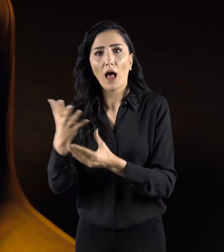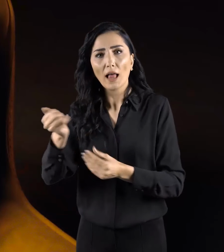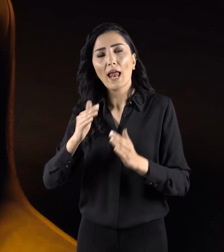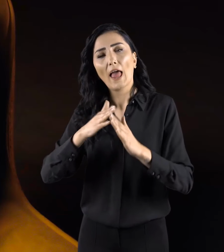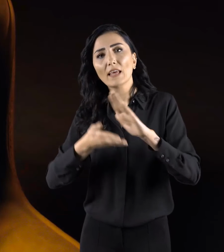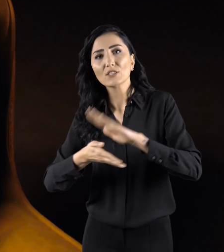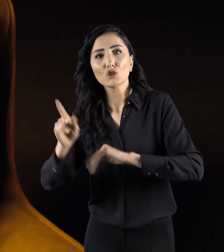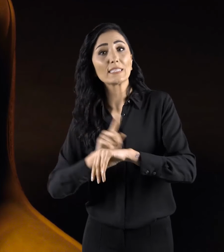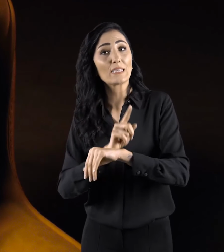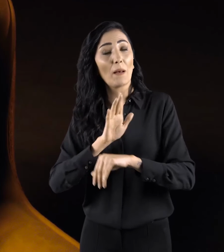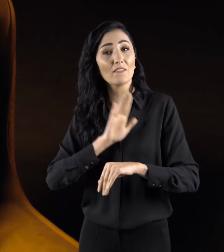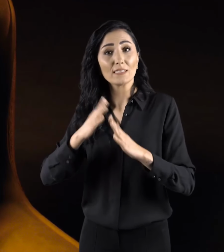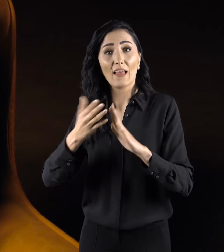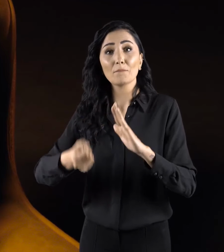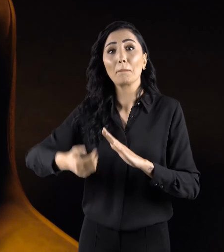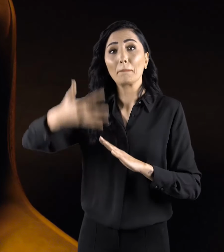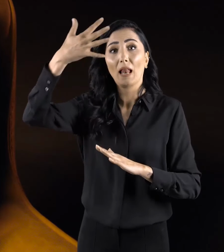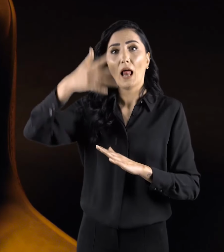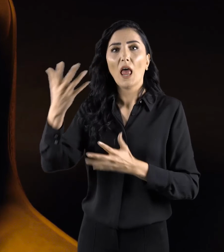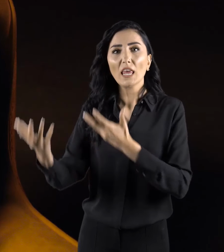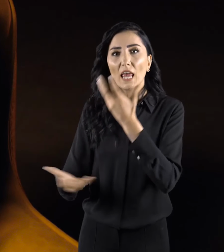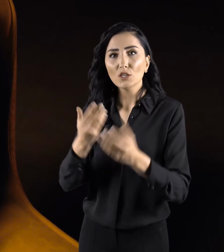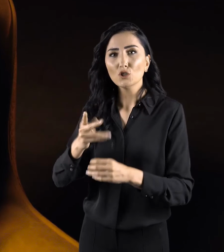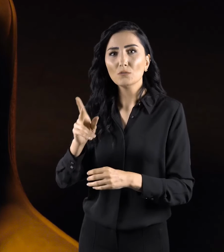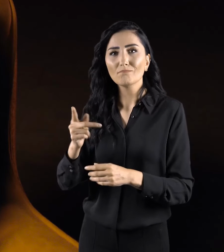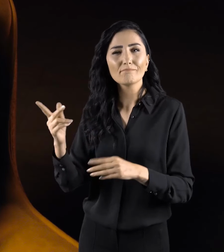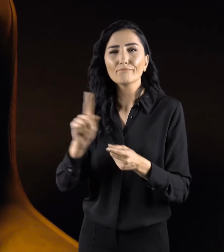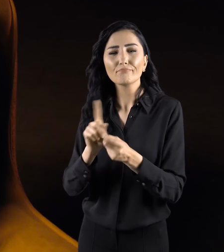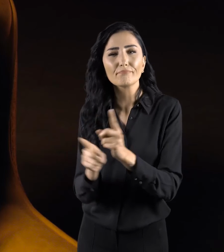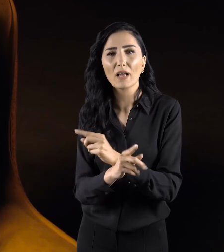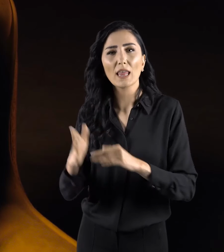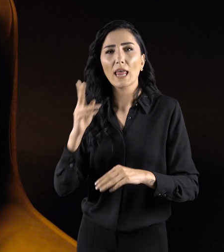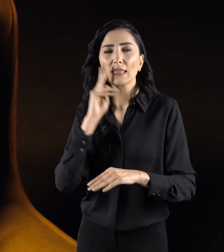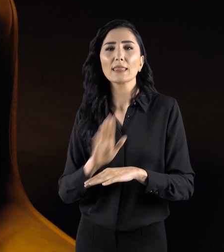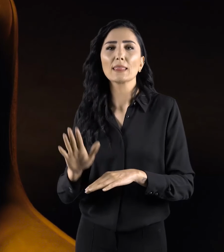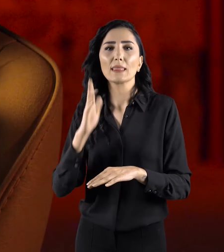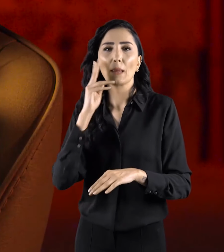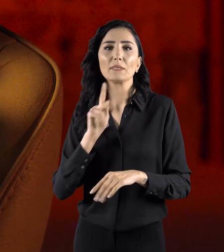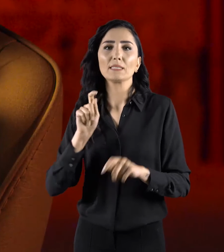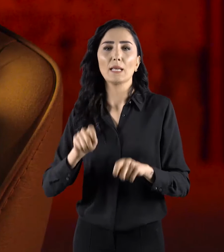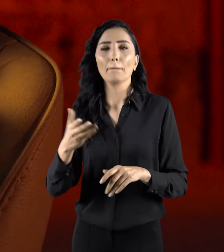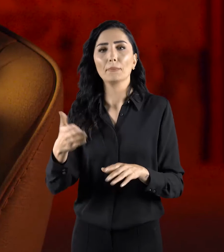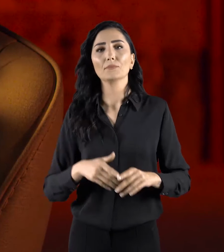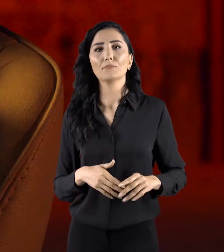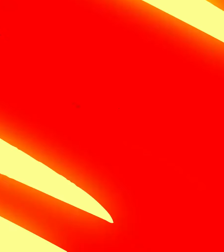evrakları alarak evden uzaklaşın. Zamanınız varsa binanın etrafındaki yanıcı malzemeleri temizleyin.